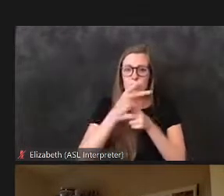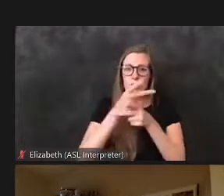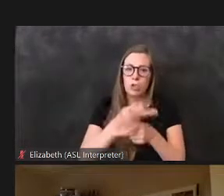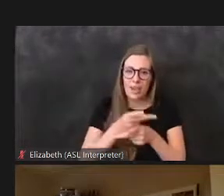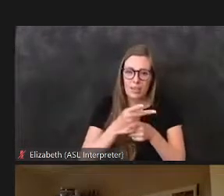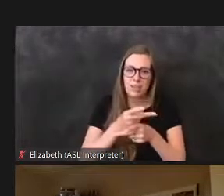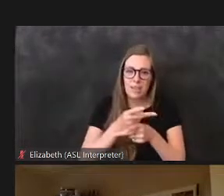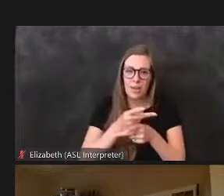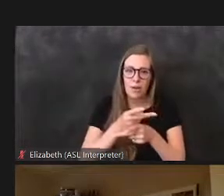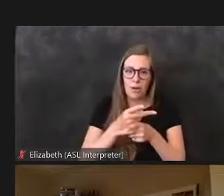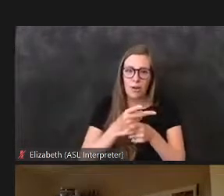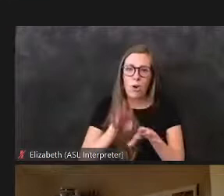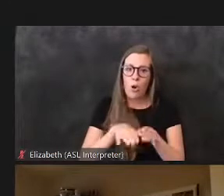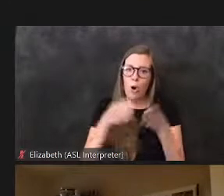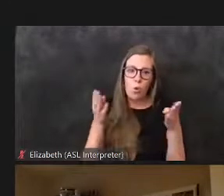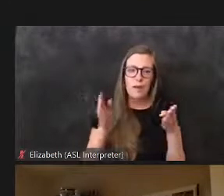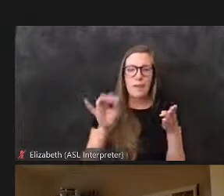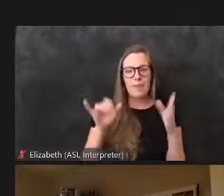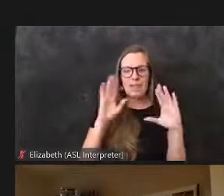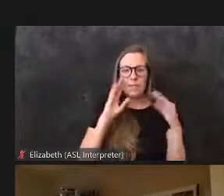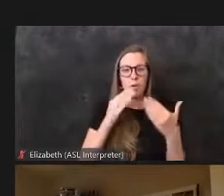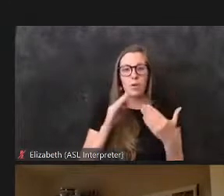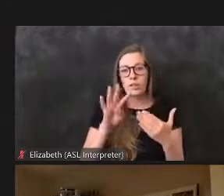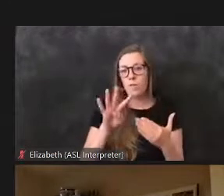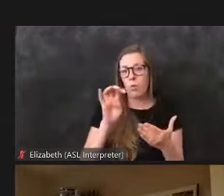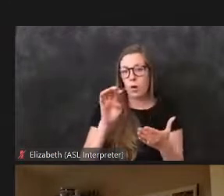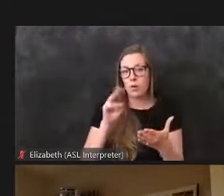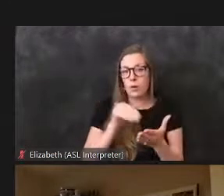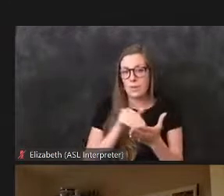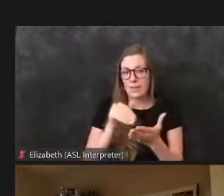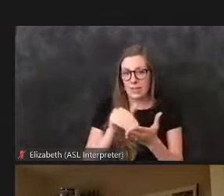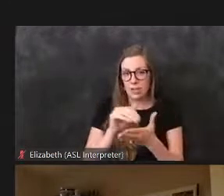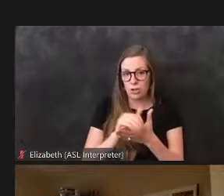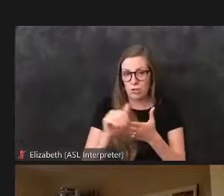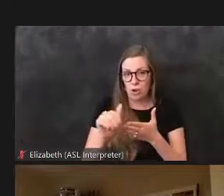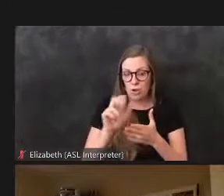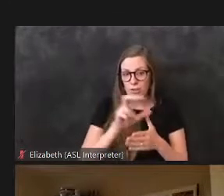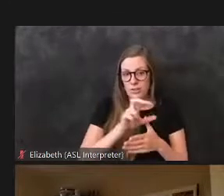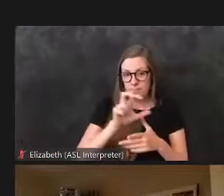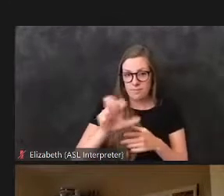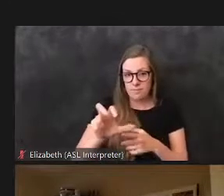Subsidie los cientos de cuidado de pequeños niños o un simple invertir 400